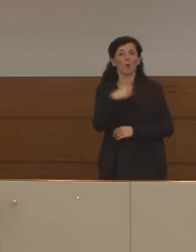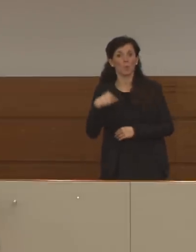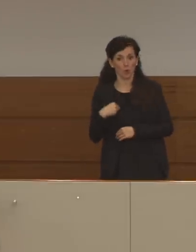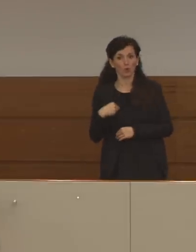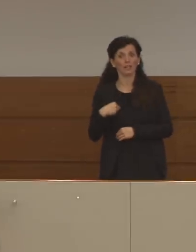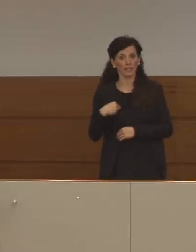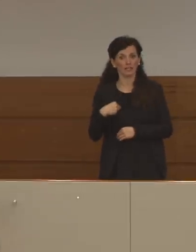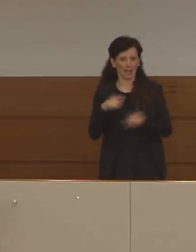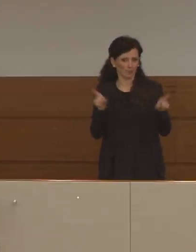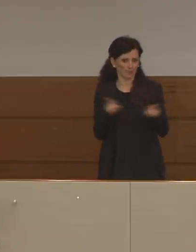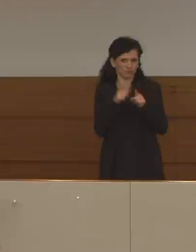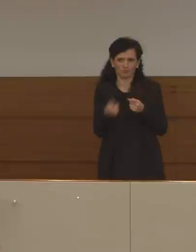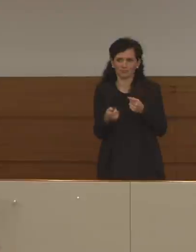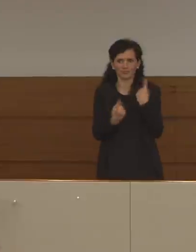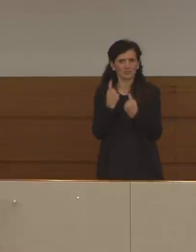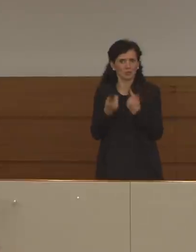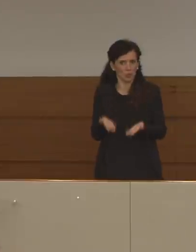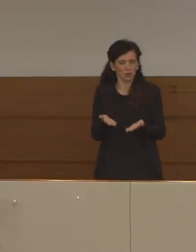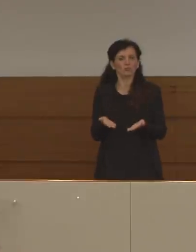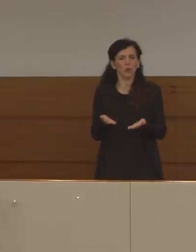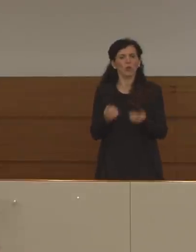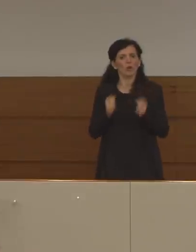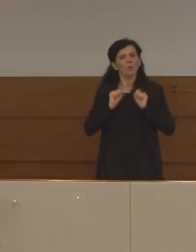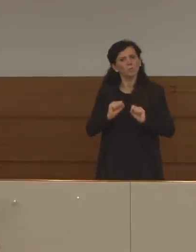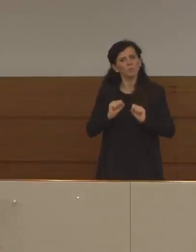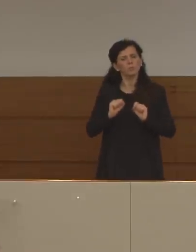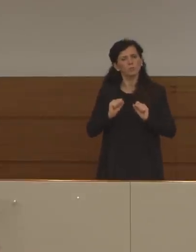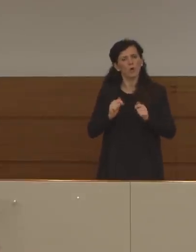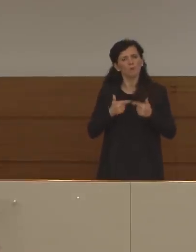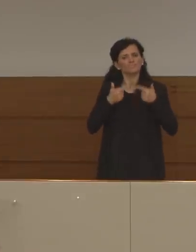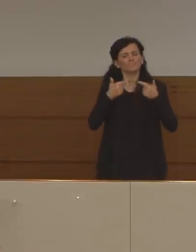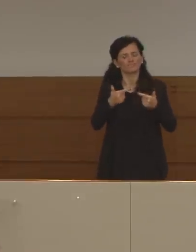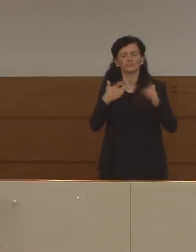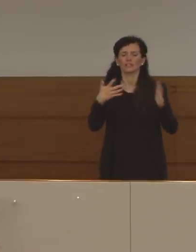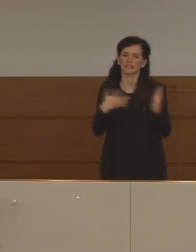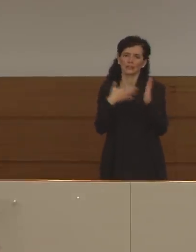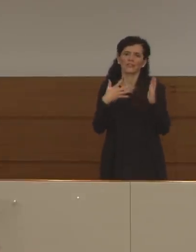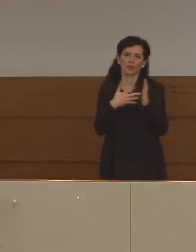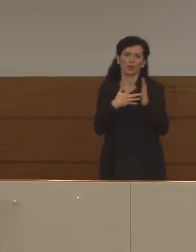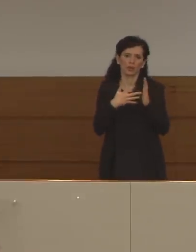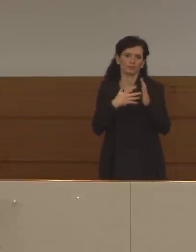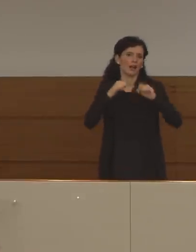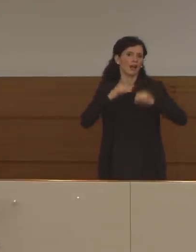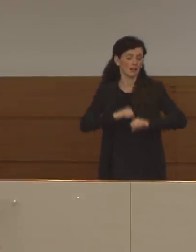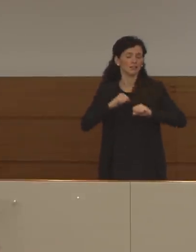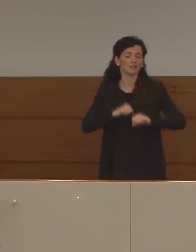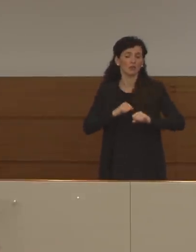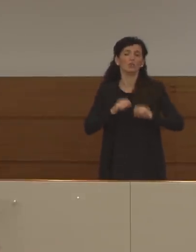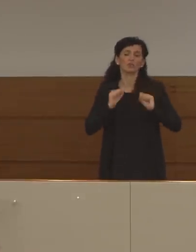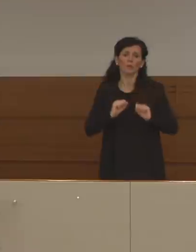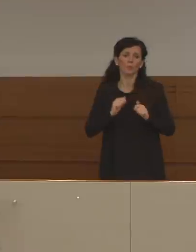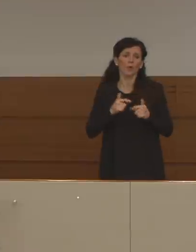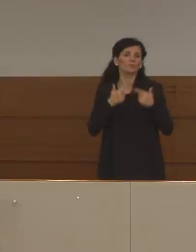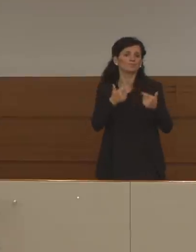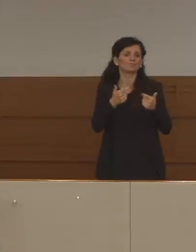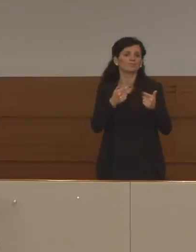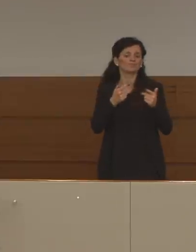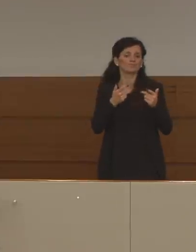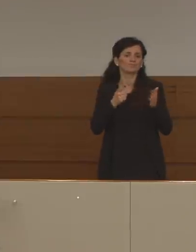facilmente chiaramente mettere in difficoltà e portarle sino a un esito fatale.